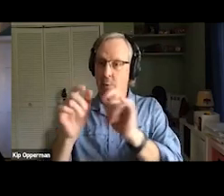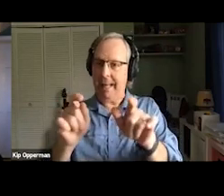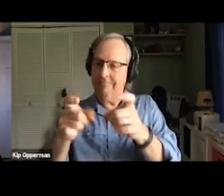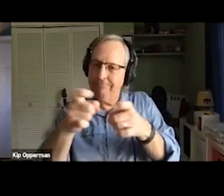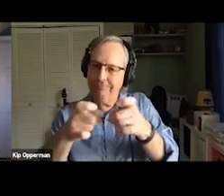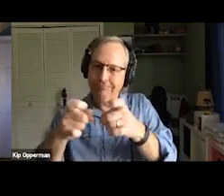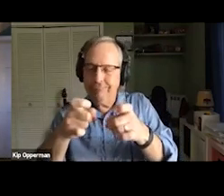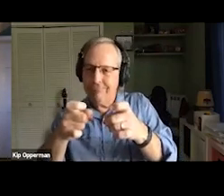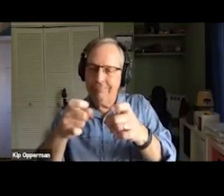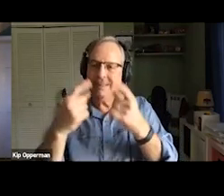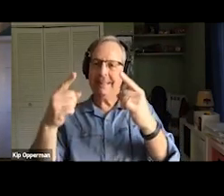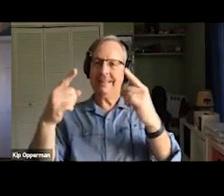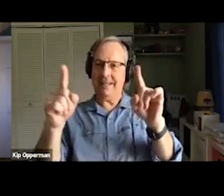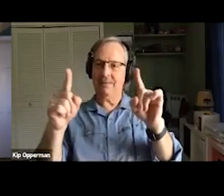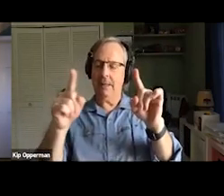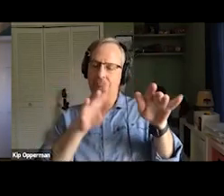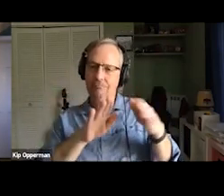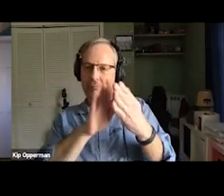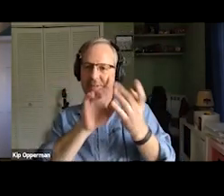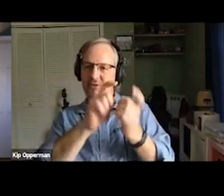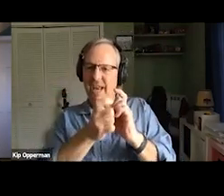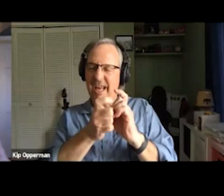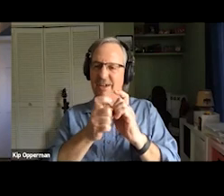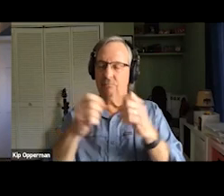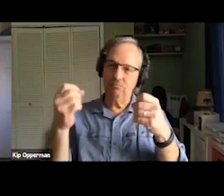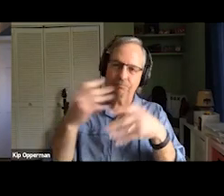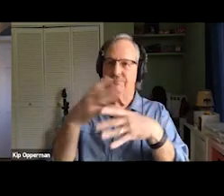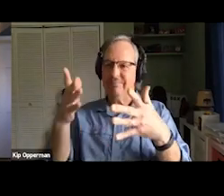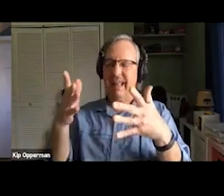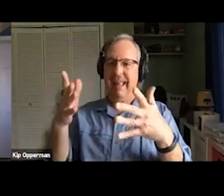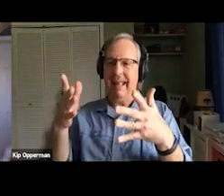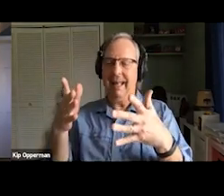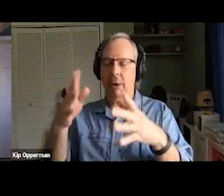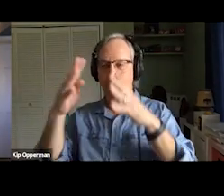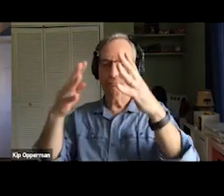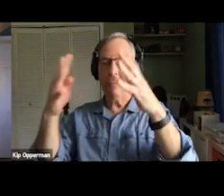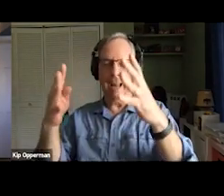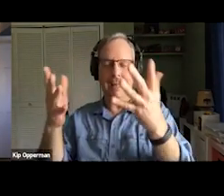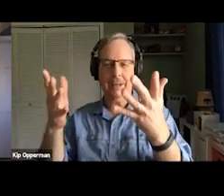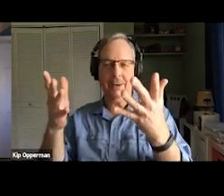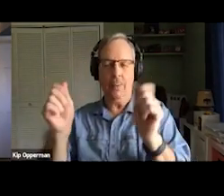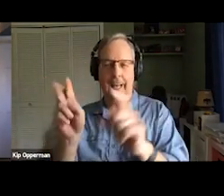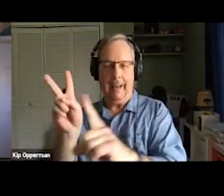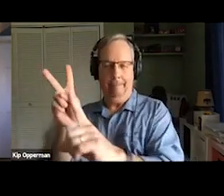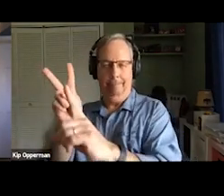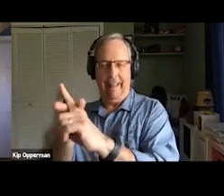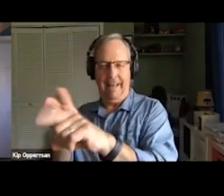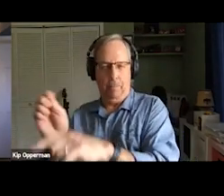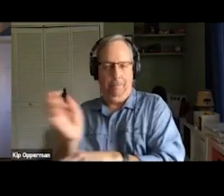con éxito el cambio, la adversidad o el riesgo, ¿verdad? Podemos aplicar eso a muchas cosas en nuestras vidas,